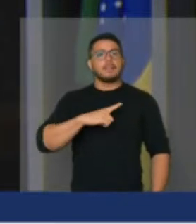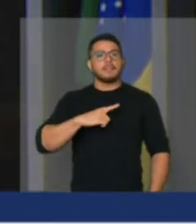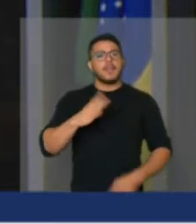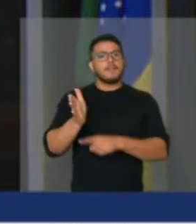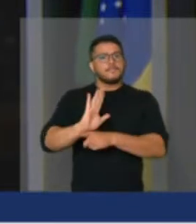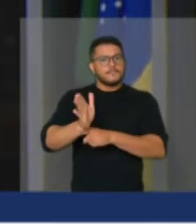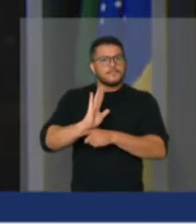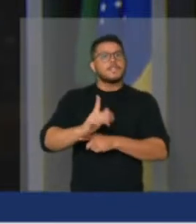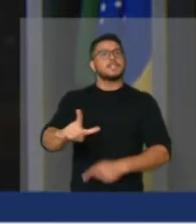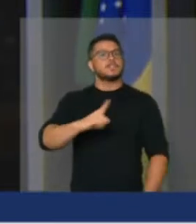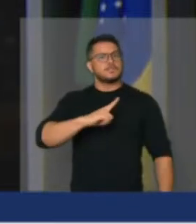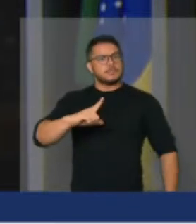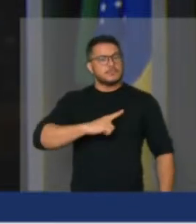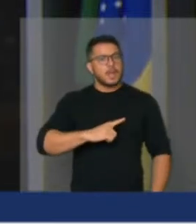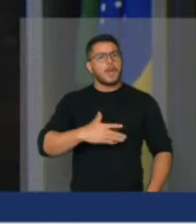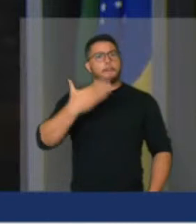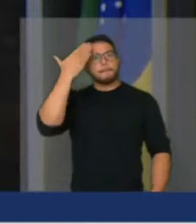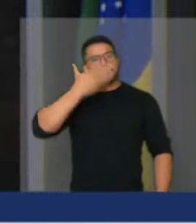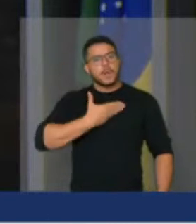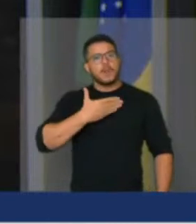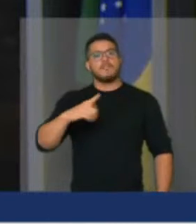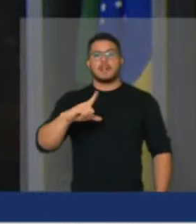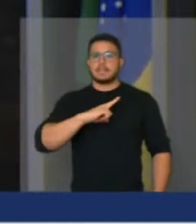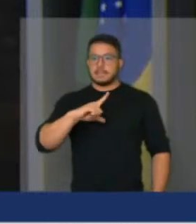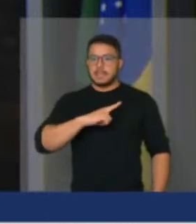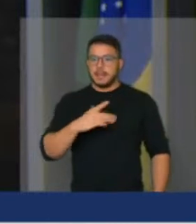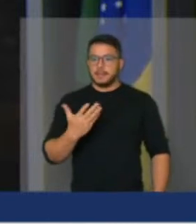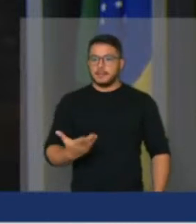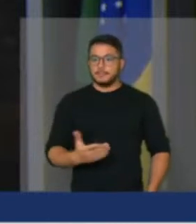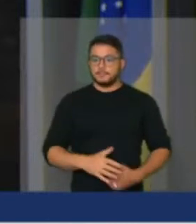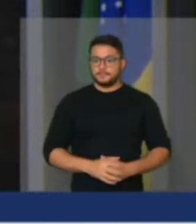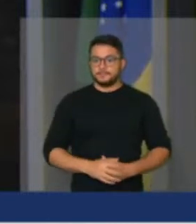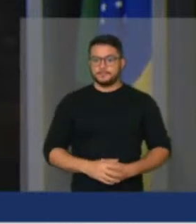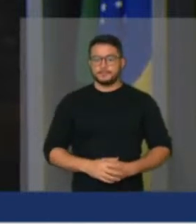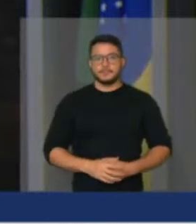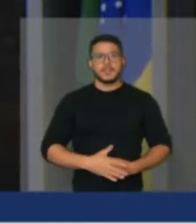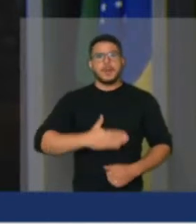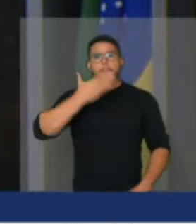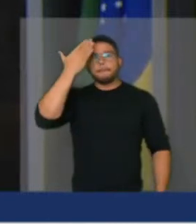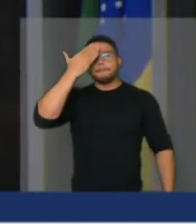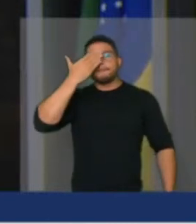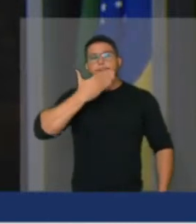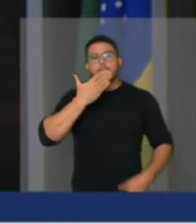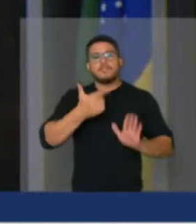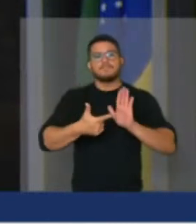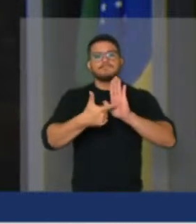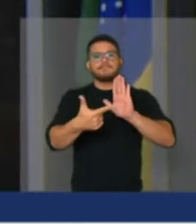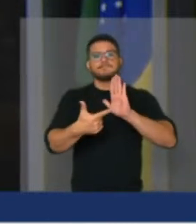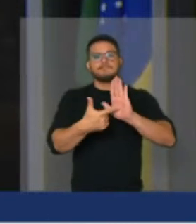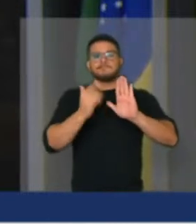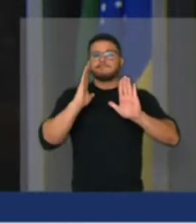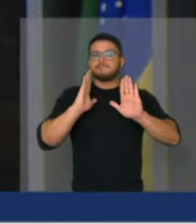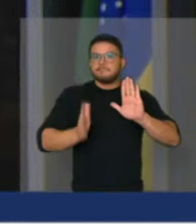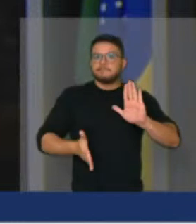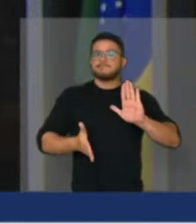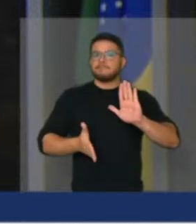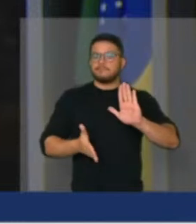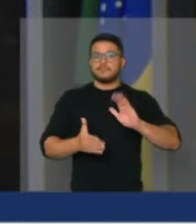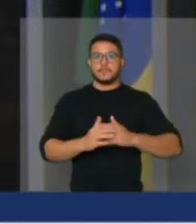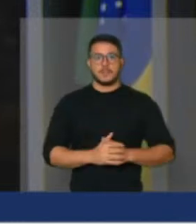ESSA RETIRADA. AS PROVAS ESTÃO COLOCADAS SENHORAS E SENHORES. NÓS ESTAMOS FALANDO SIM DE UM ESQUEMA CRIMINOSO DE